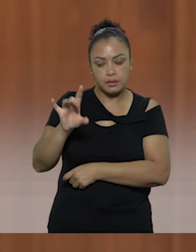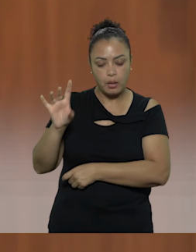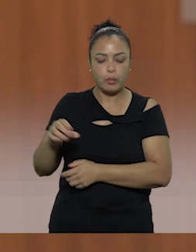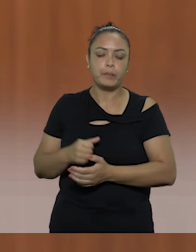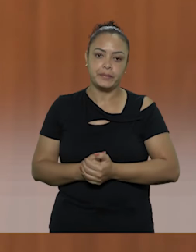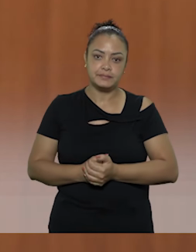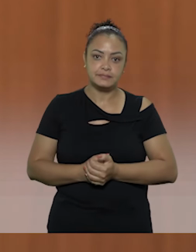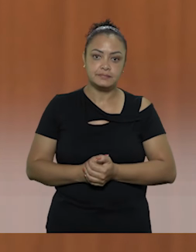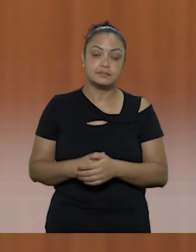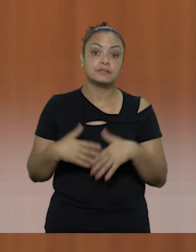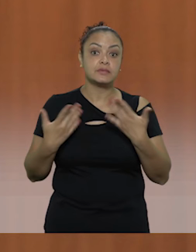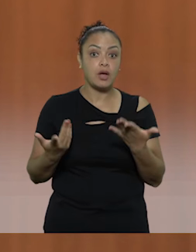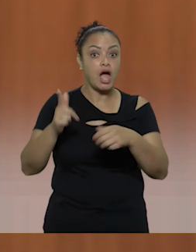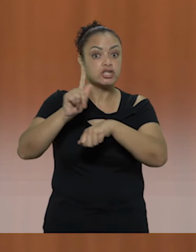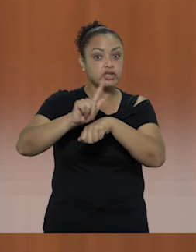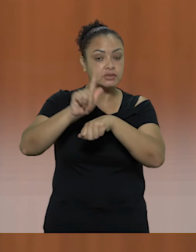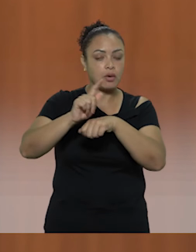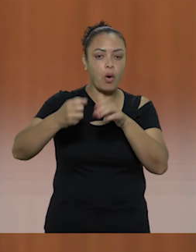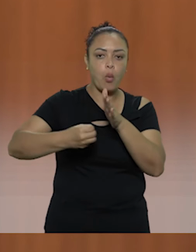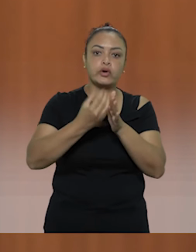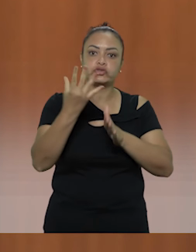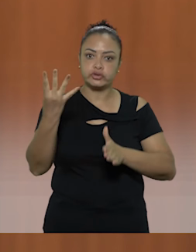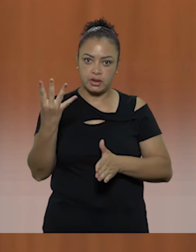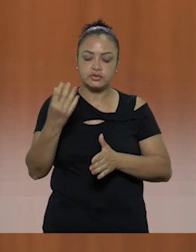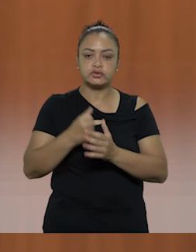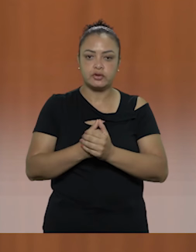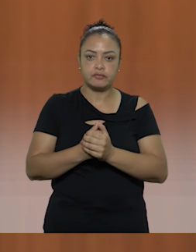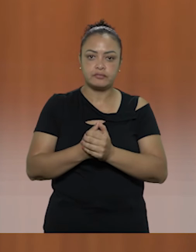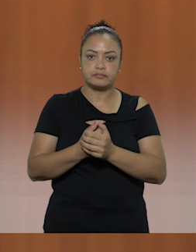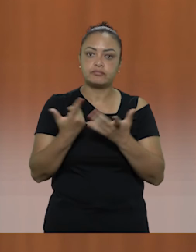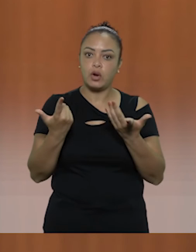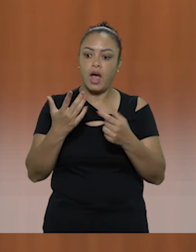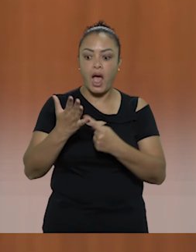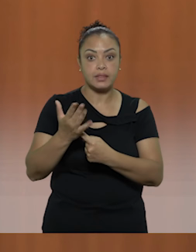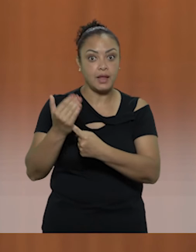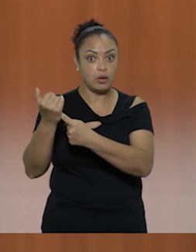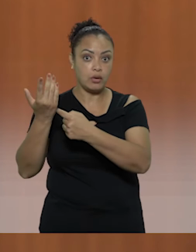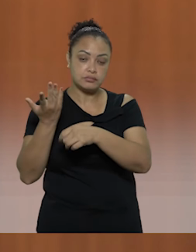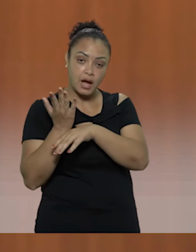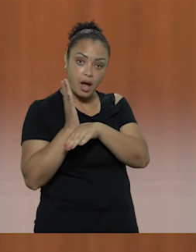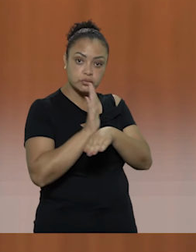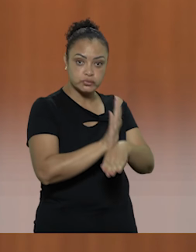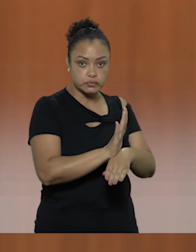Com a gestão quantitativa, ou seja, com o auxílio da tecnologia, é possível ter maior